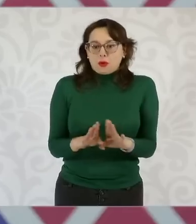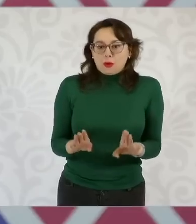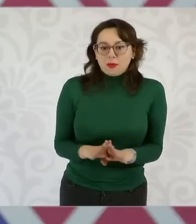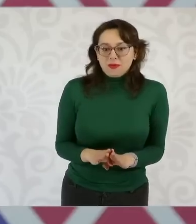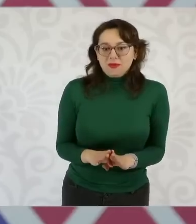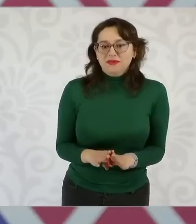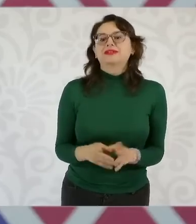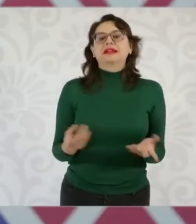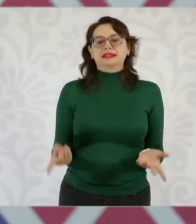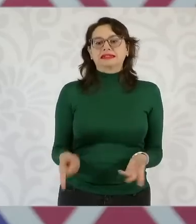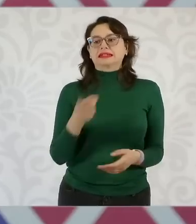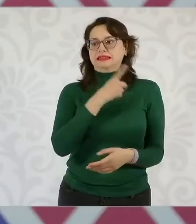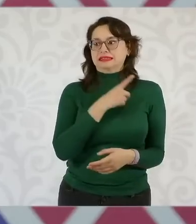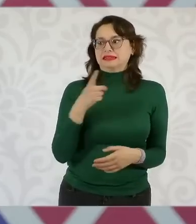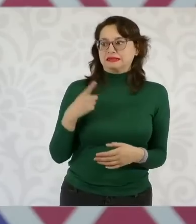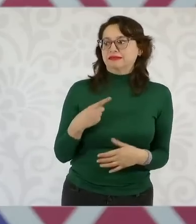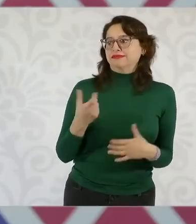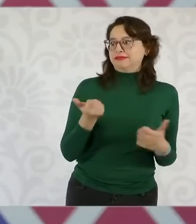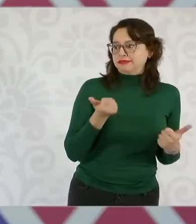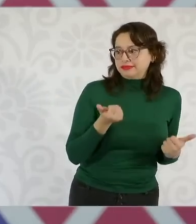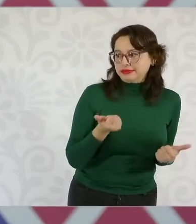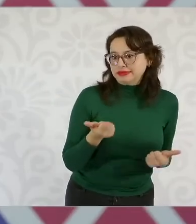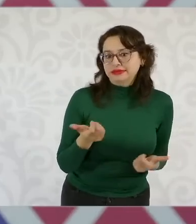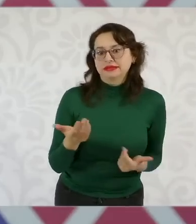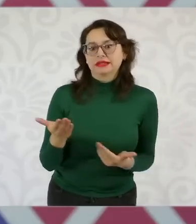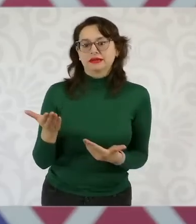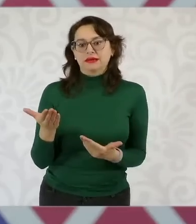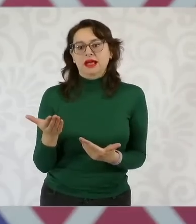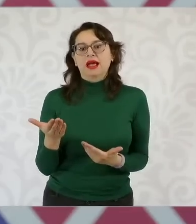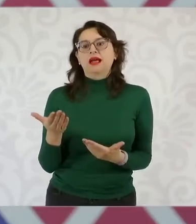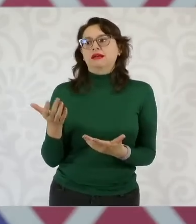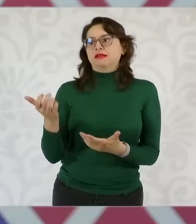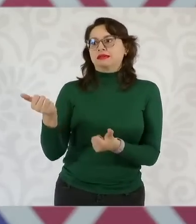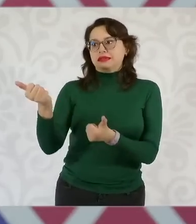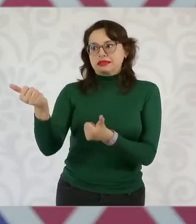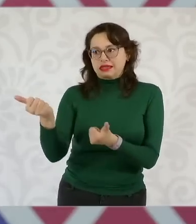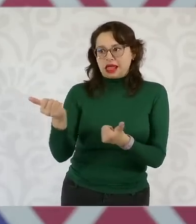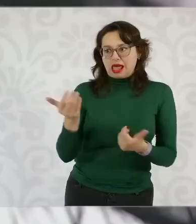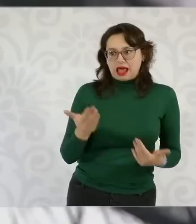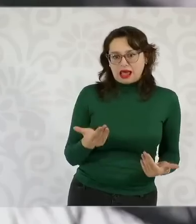importación exportación Entonces nosotros estamos muy optimistas de todas estas inversiones porque